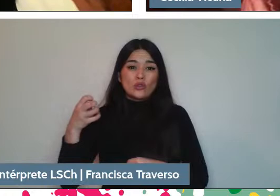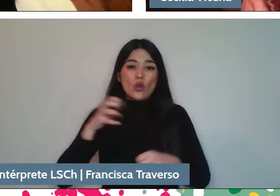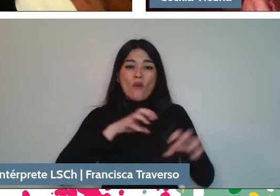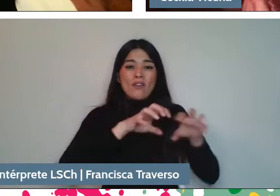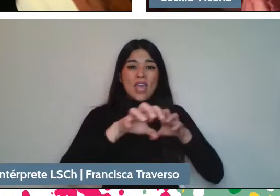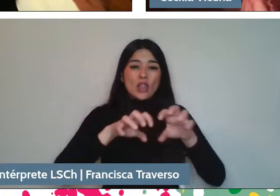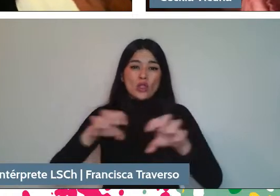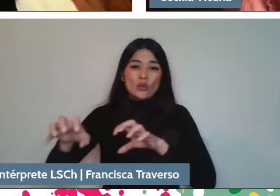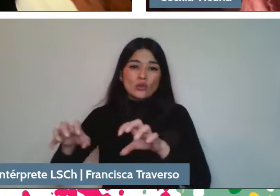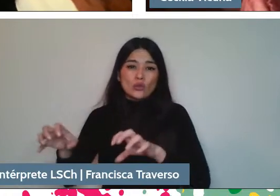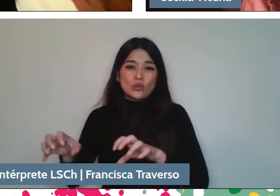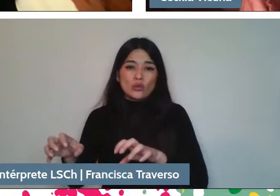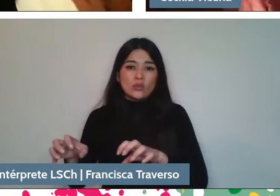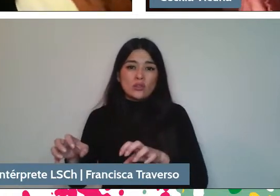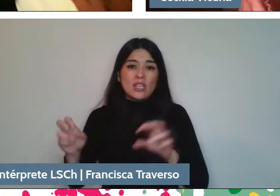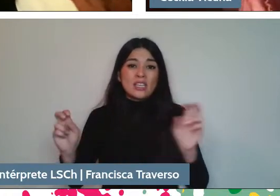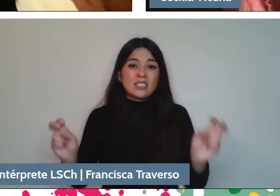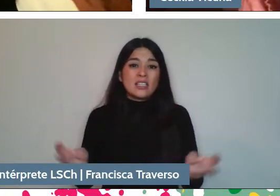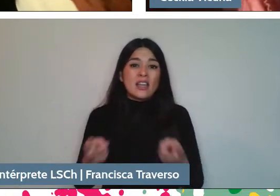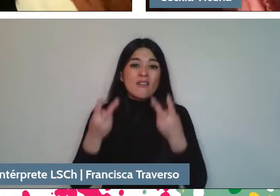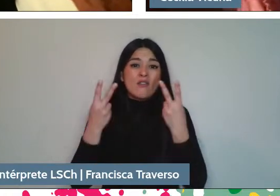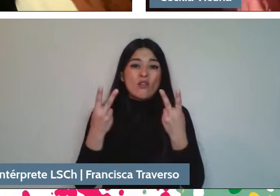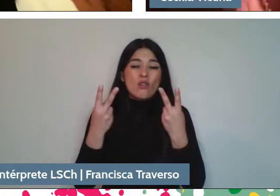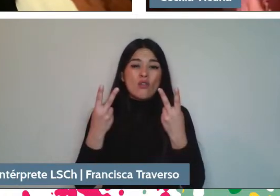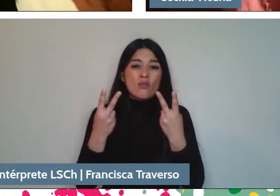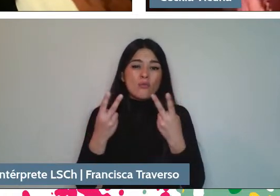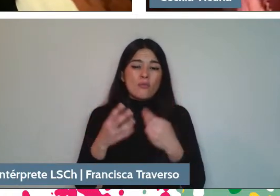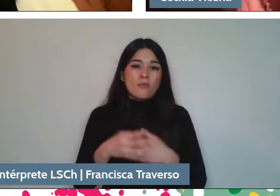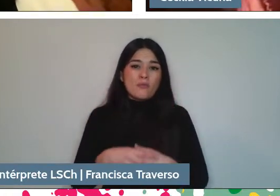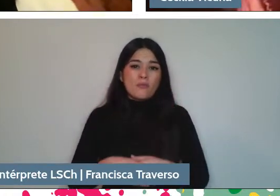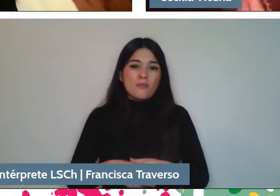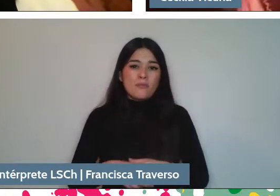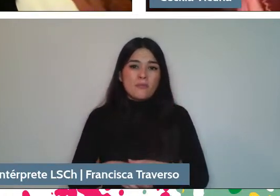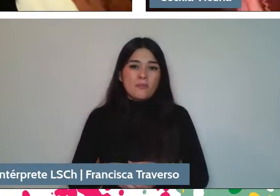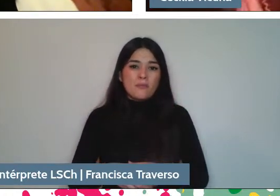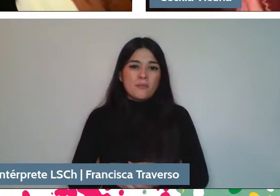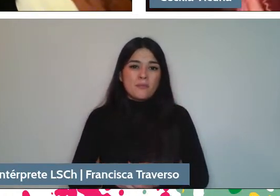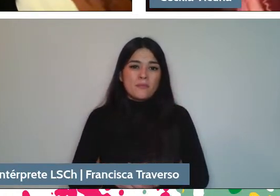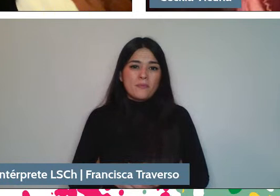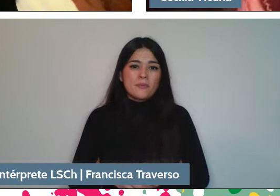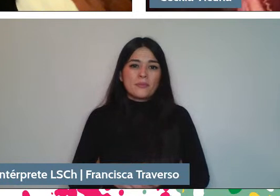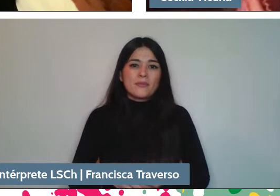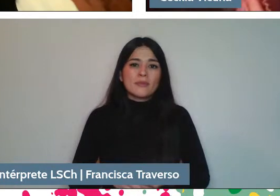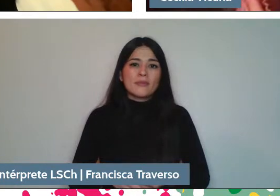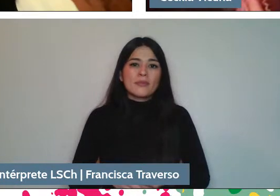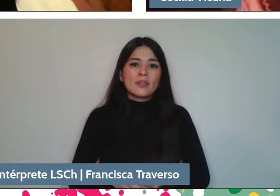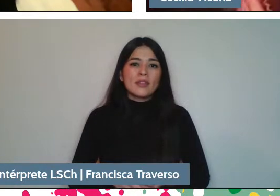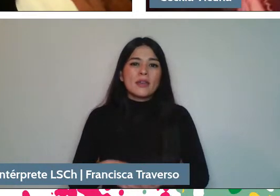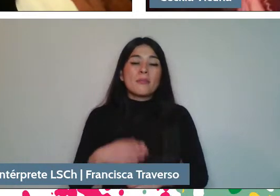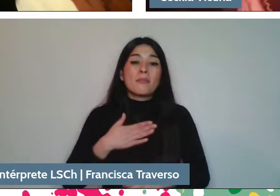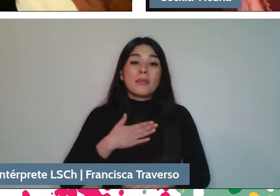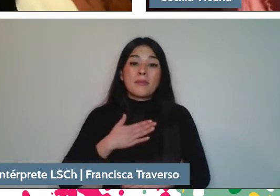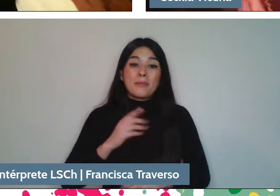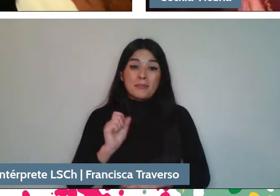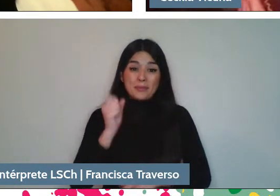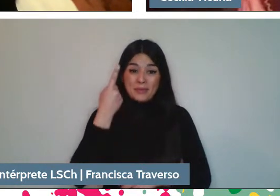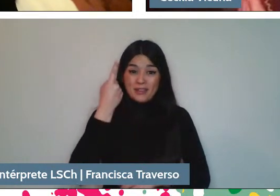Los que se salvaron de eso ahora están en el State. Pero mi primera respuesta fue una oración